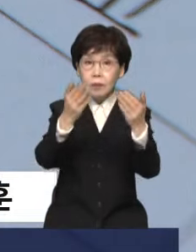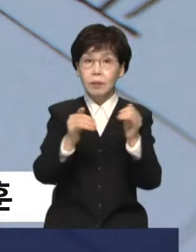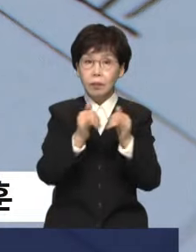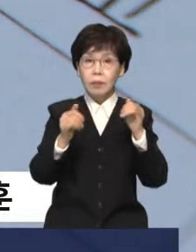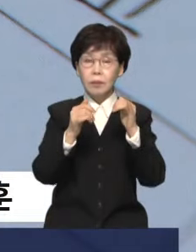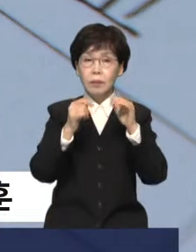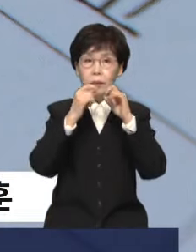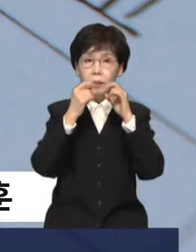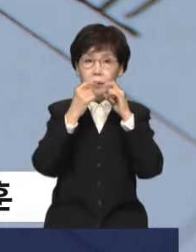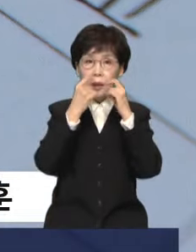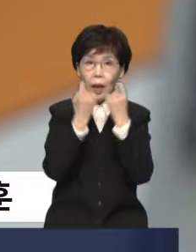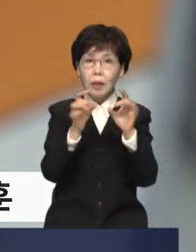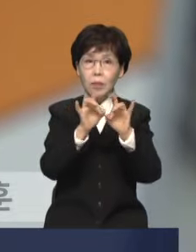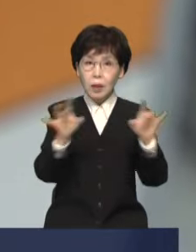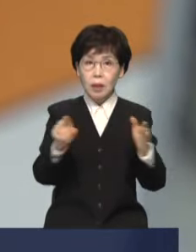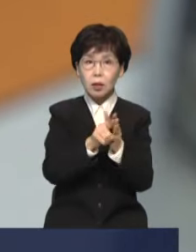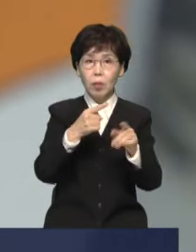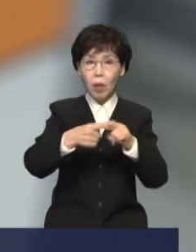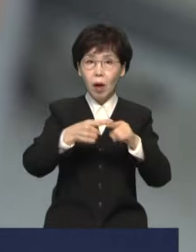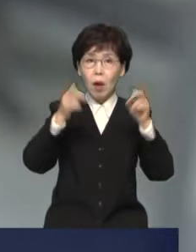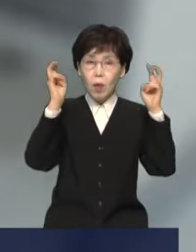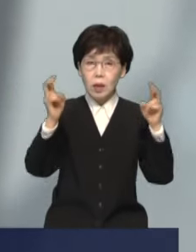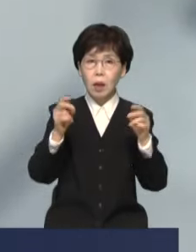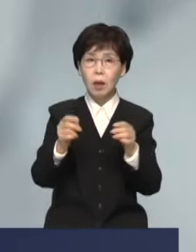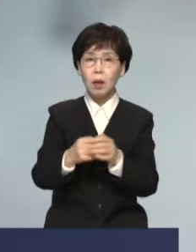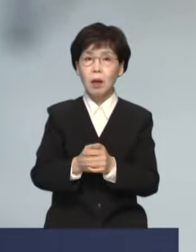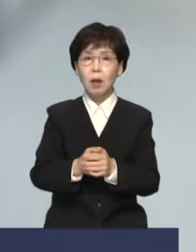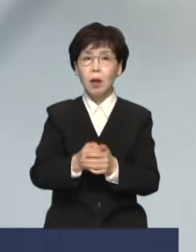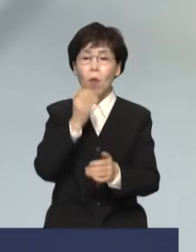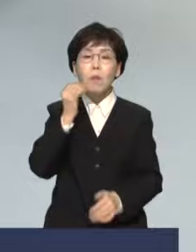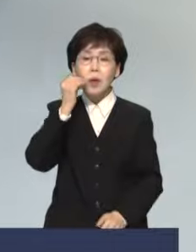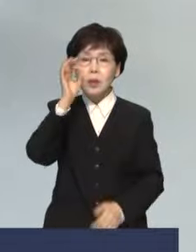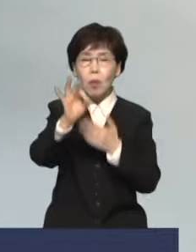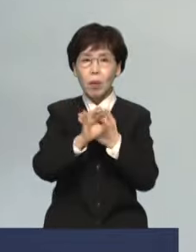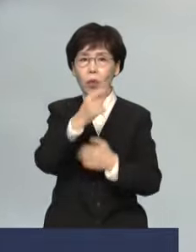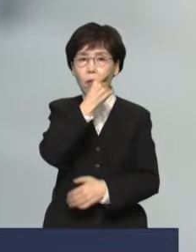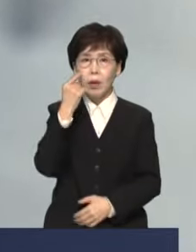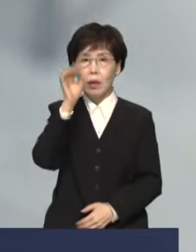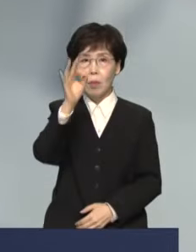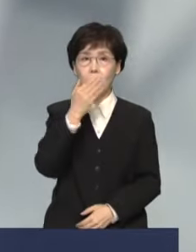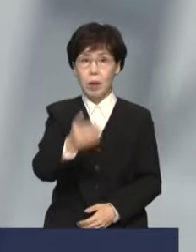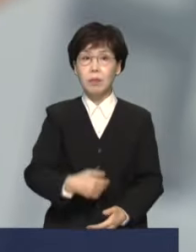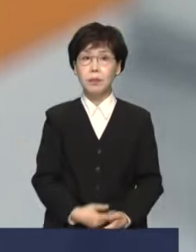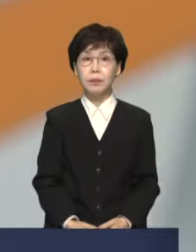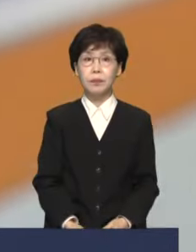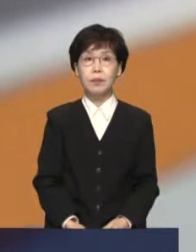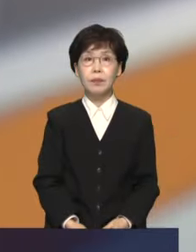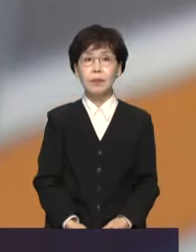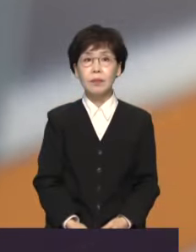지원 대상은 개별 개인신용평가회사와 개인사업자 신용평가회사 홈페이지에서 확인할 수 있습니다. SBS 노동규입니다.